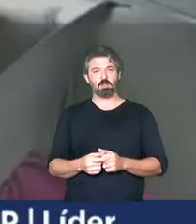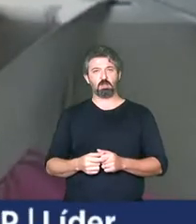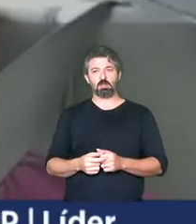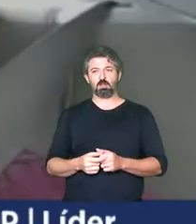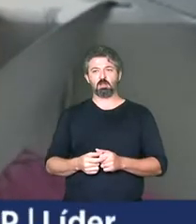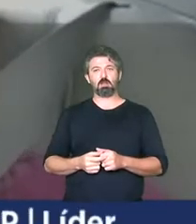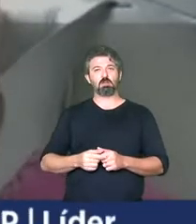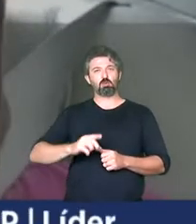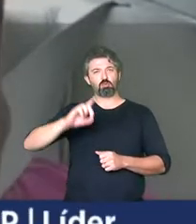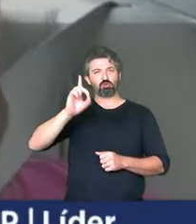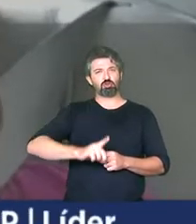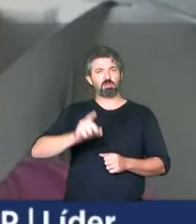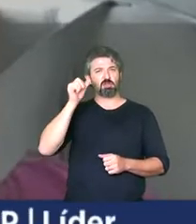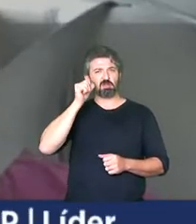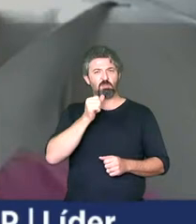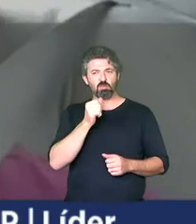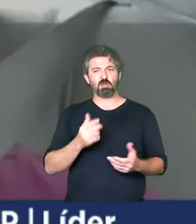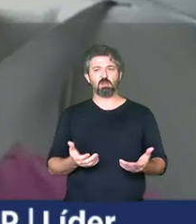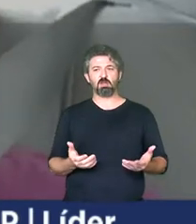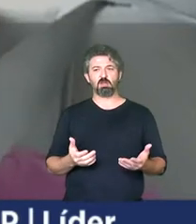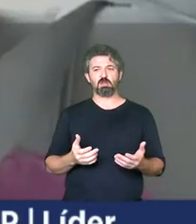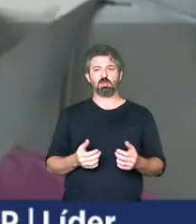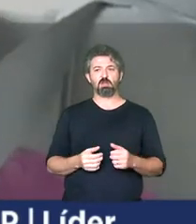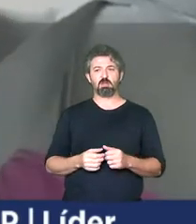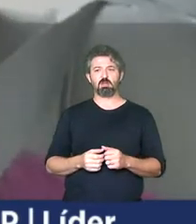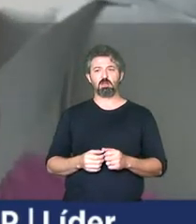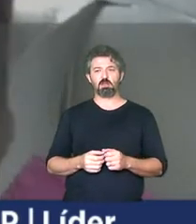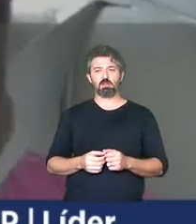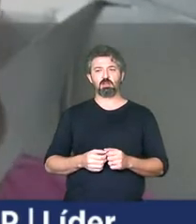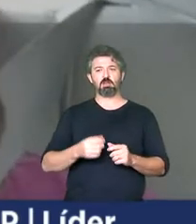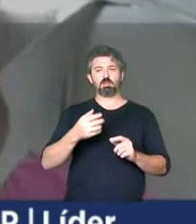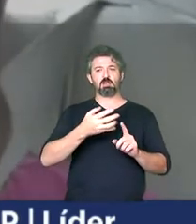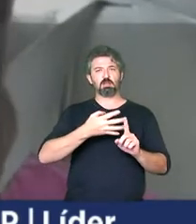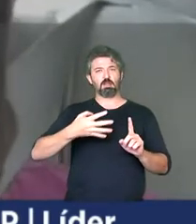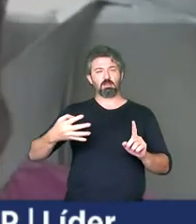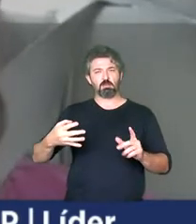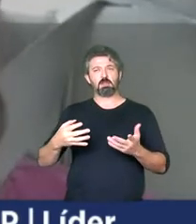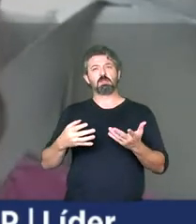PERSEGUIÇÃO, A INCOMPREENSÃ O... DO DIREITO... DAS MULHERES, DAS... DAS MULHERES